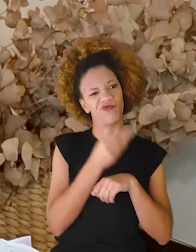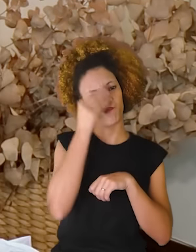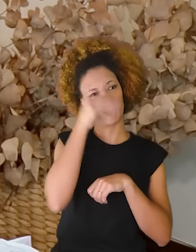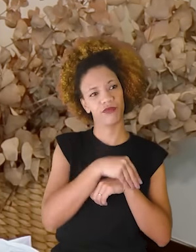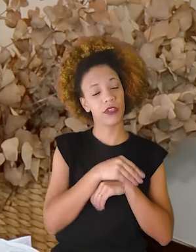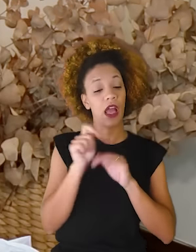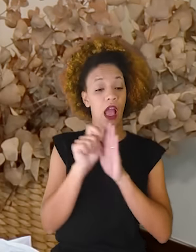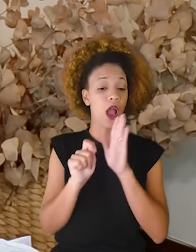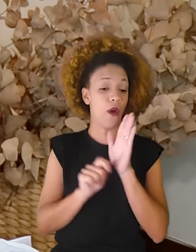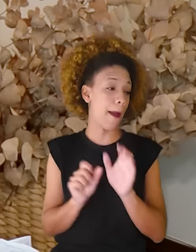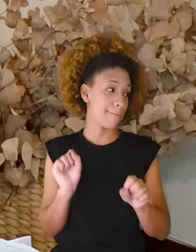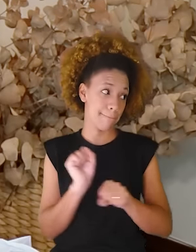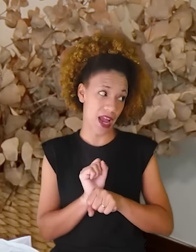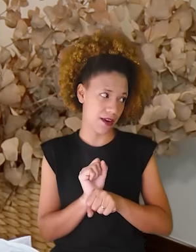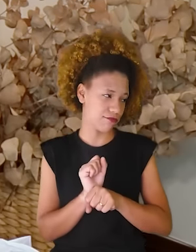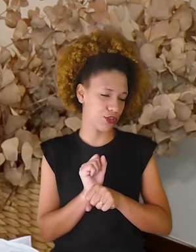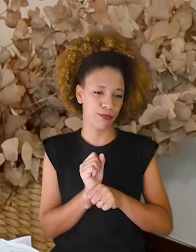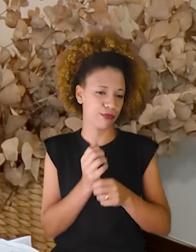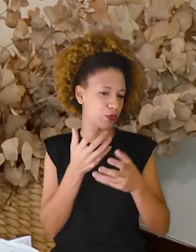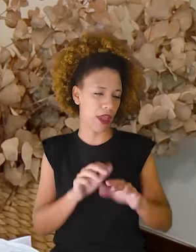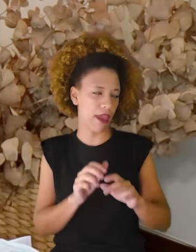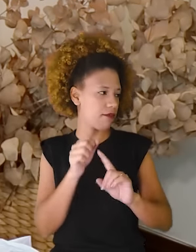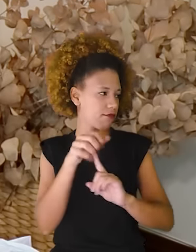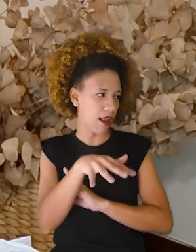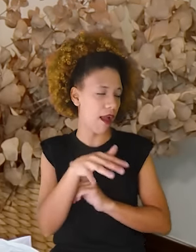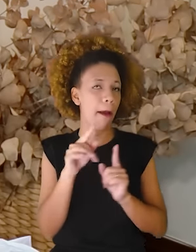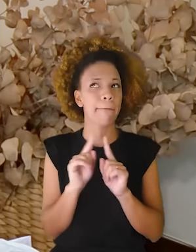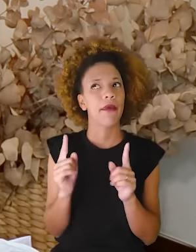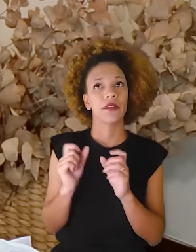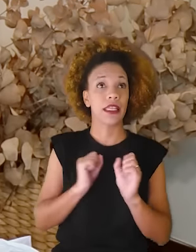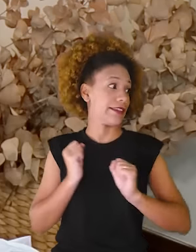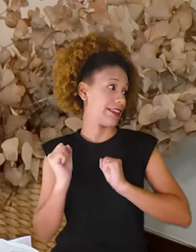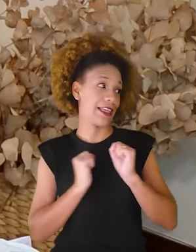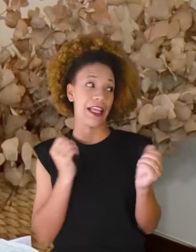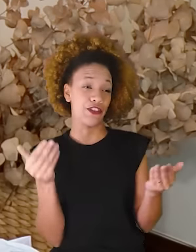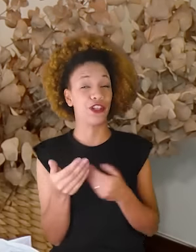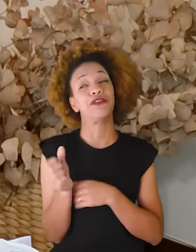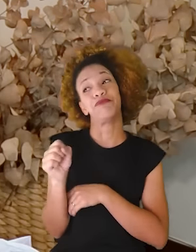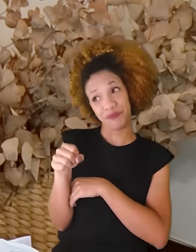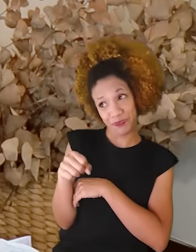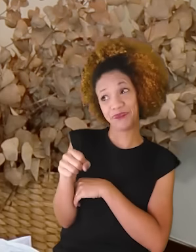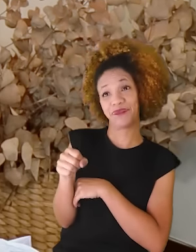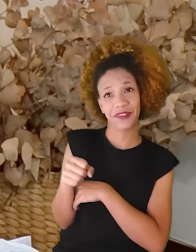aí o algoritmo para de entregar e de repente você fala quer é uma ansiedade de você agora e você